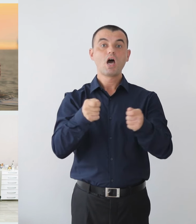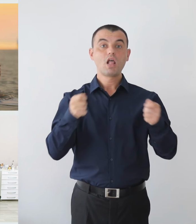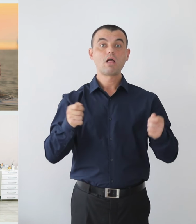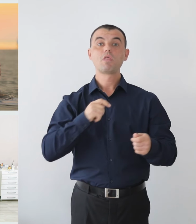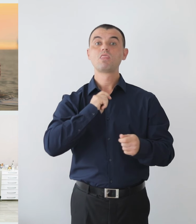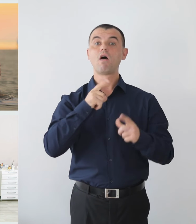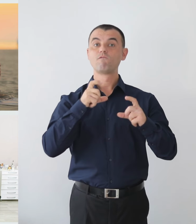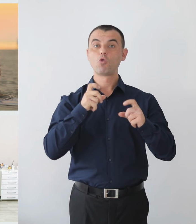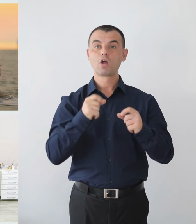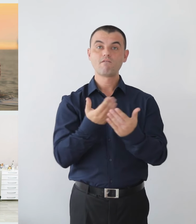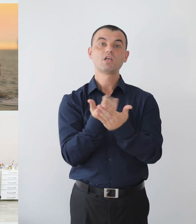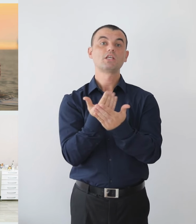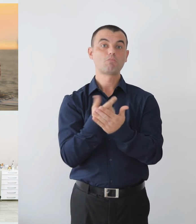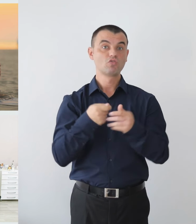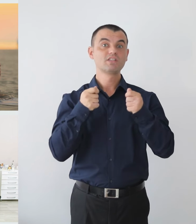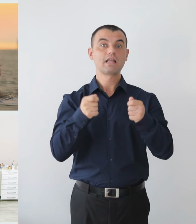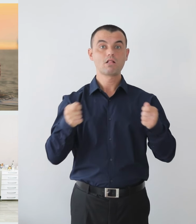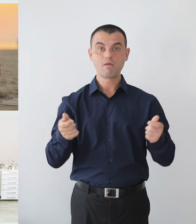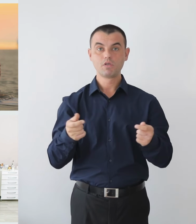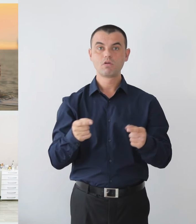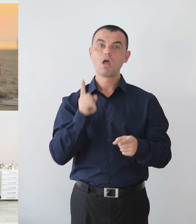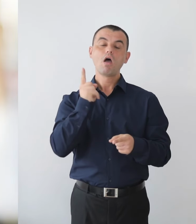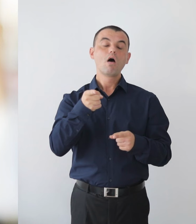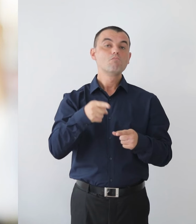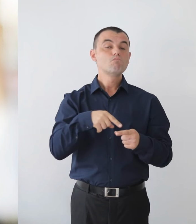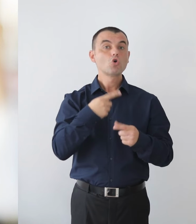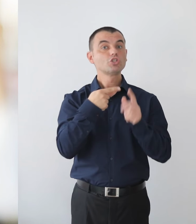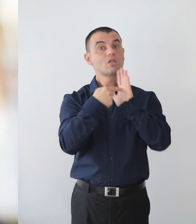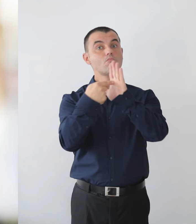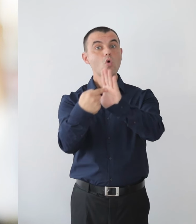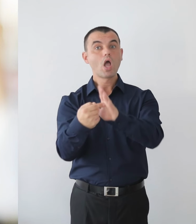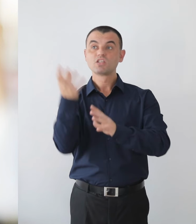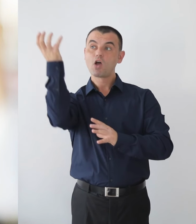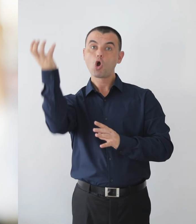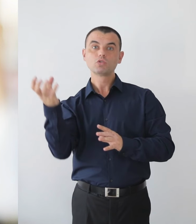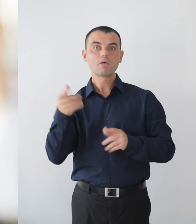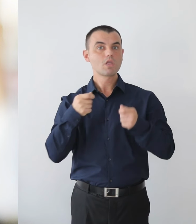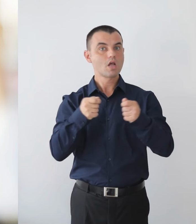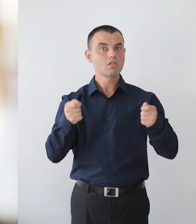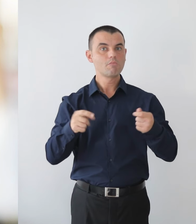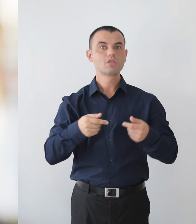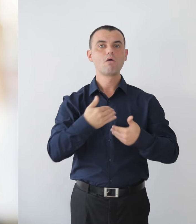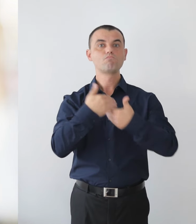Рекламна се използва за реклама. Той може да илюстрира концепцията на рекламата,